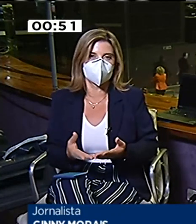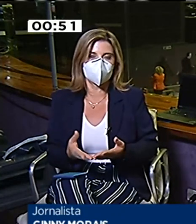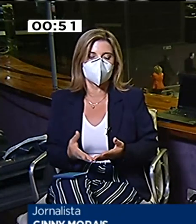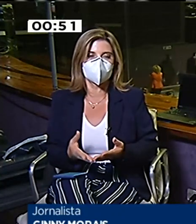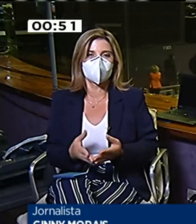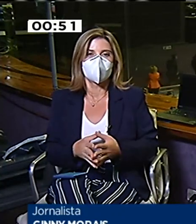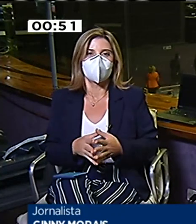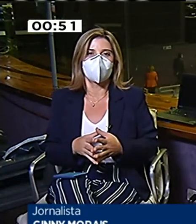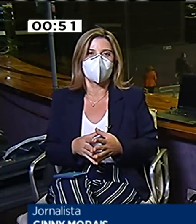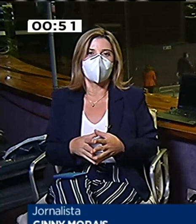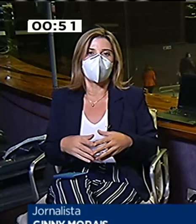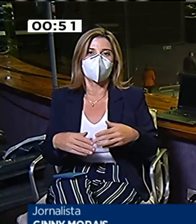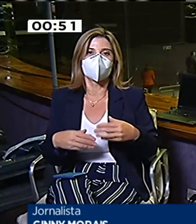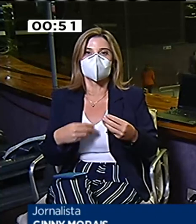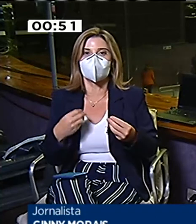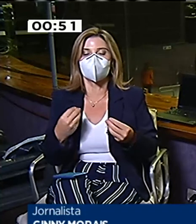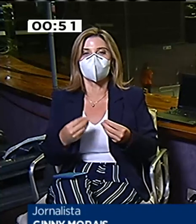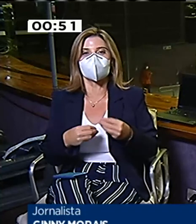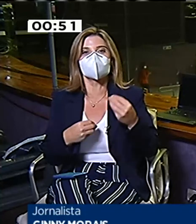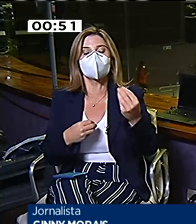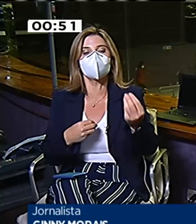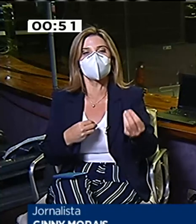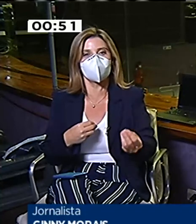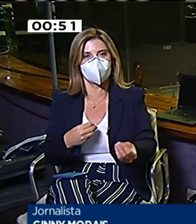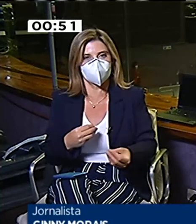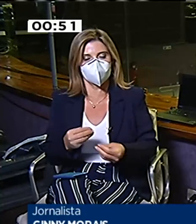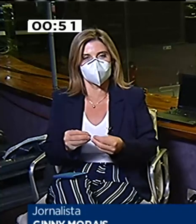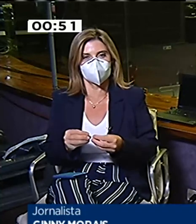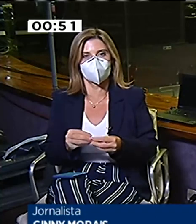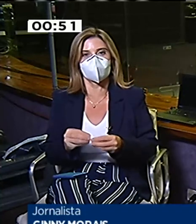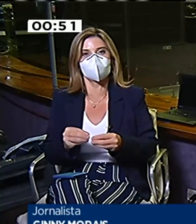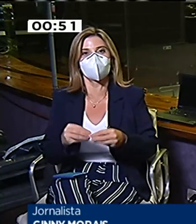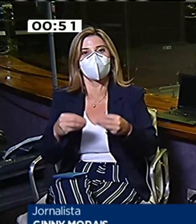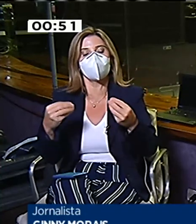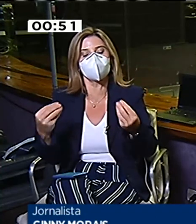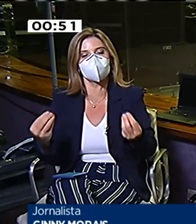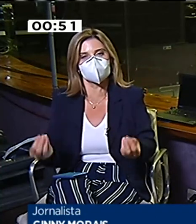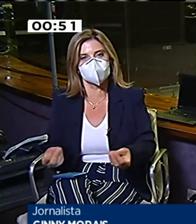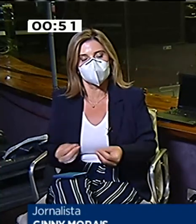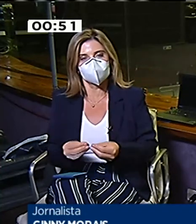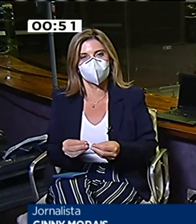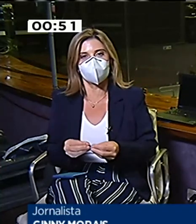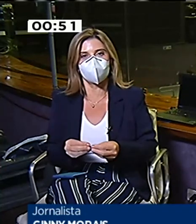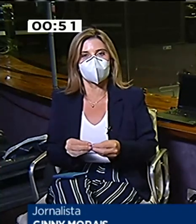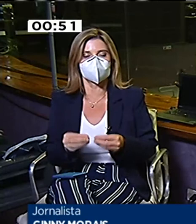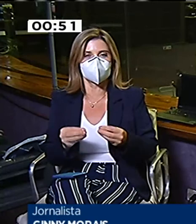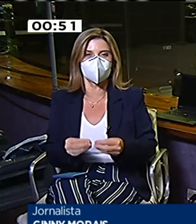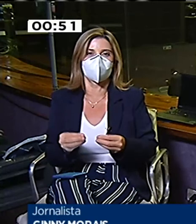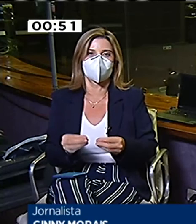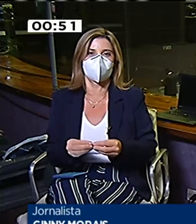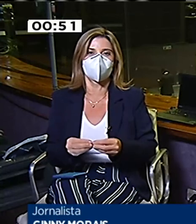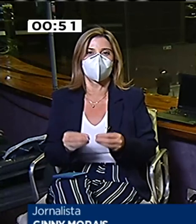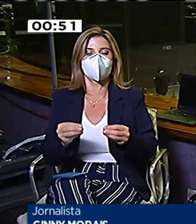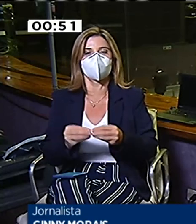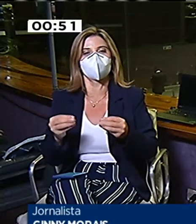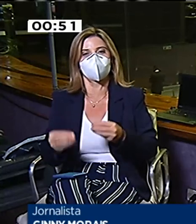DIAS, TERIA SIDO MAIS LONGA DO QUE FOI HOJE. ENFIM, DESSA VEZ OS PARTIDOS DE OPOSIÇÃO QUE NÃO CONCORDAVAM, NÃO